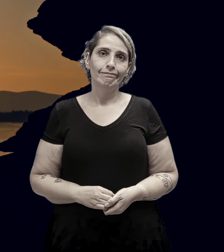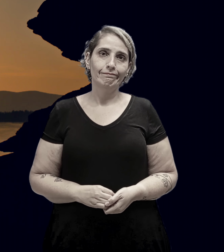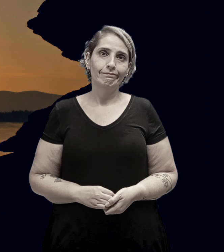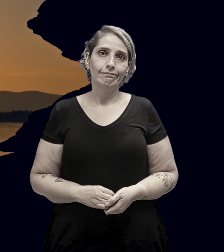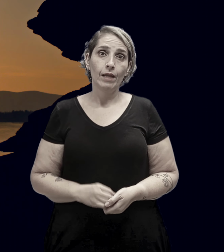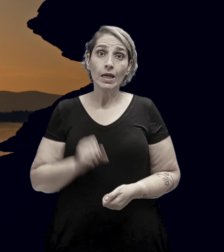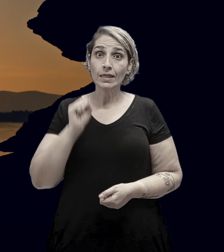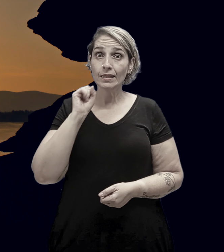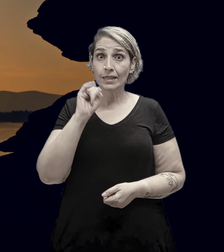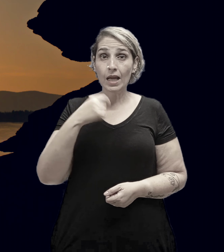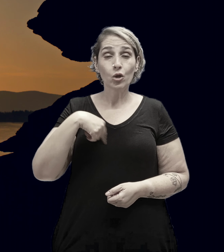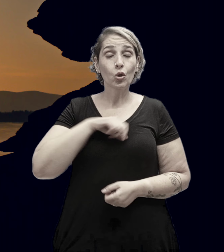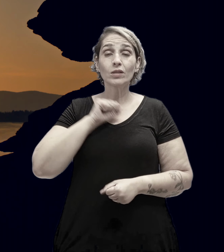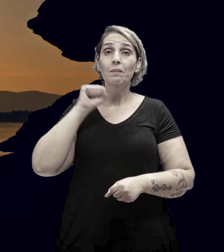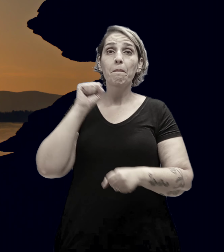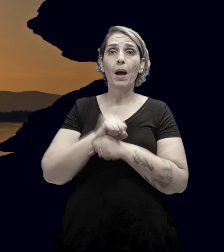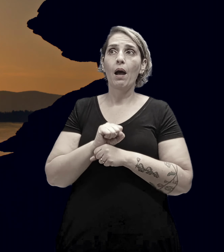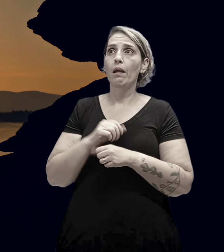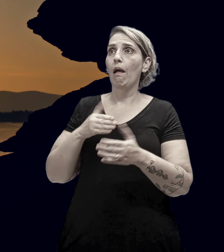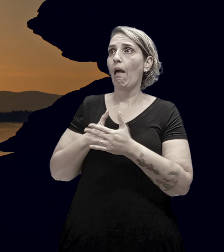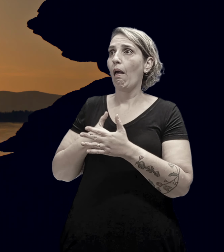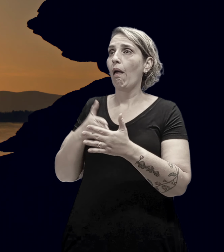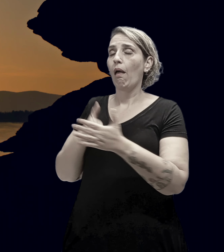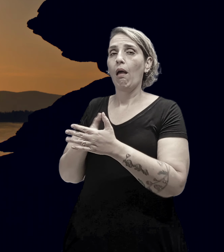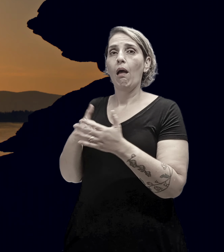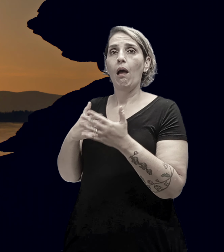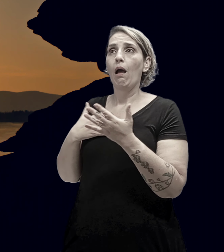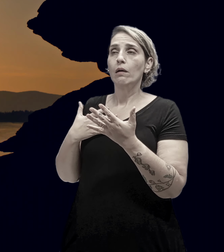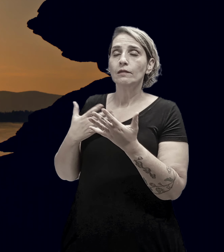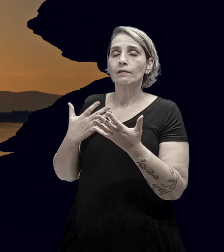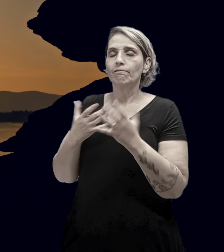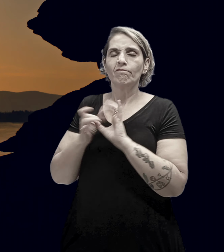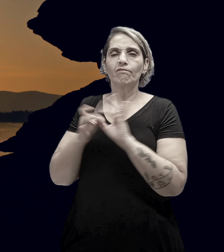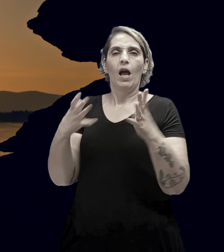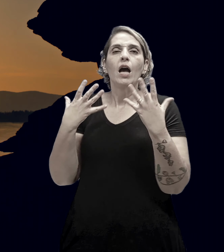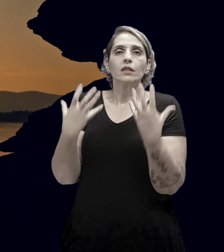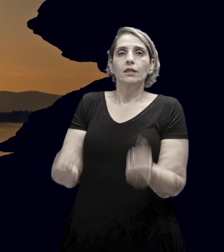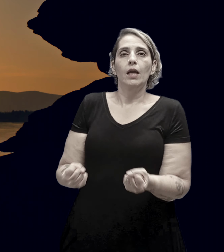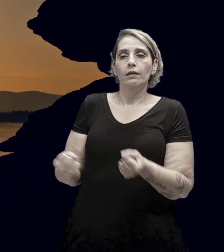Quando deixamos de resistir e nos permitimos confiar nesse fluxo,